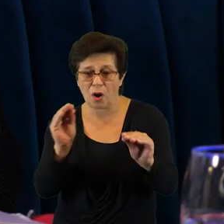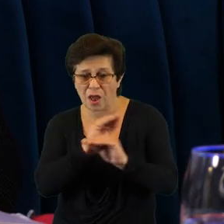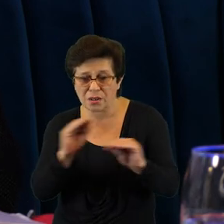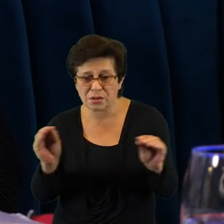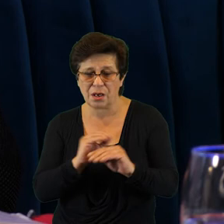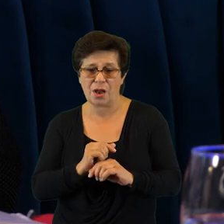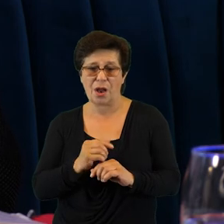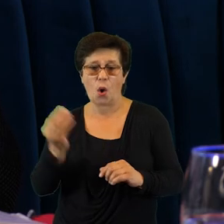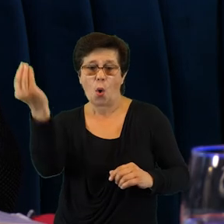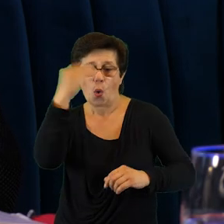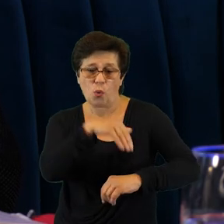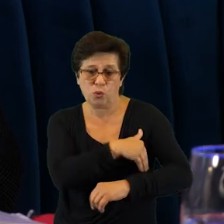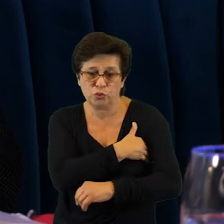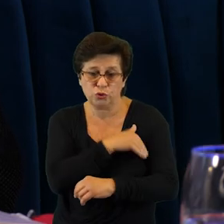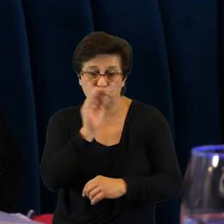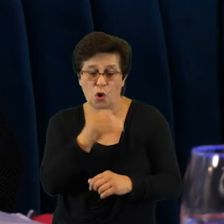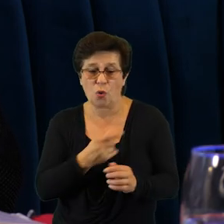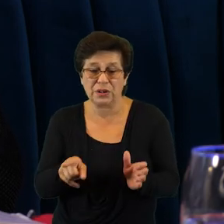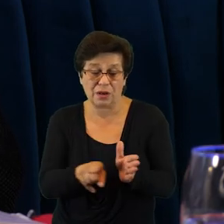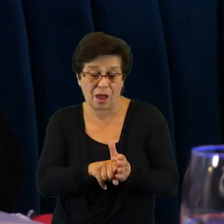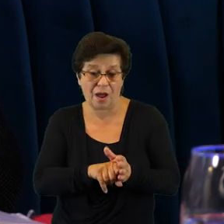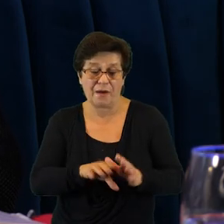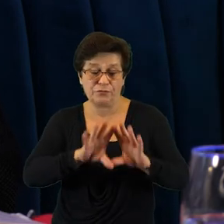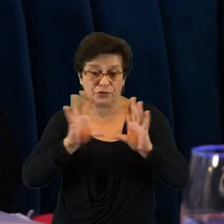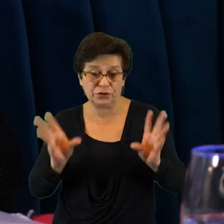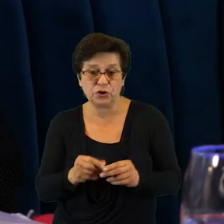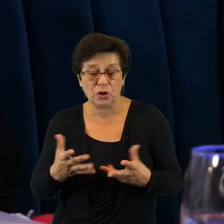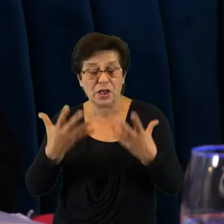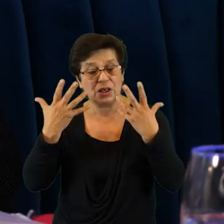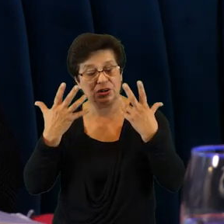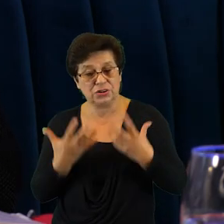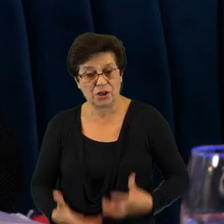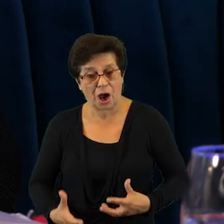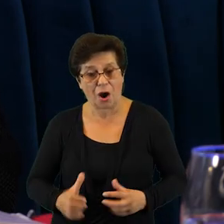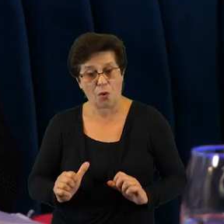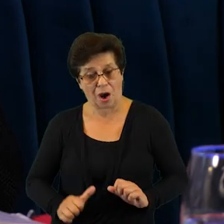Bardzo wiele postulatów, które chciał, aby się spełniły.